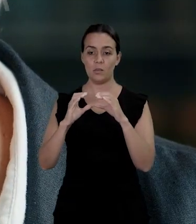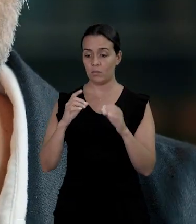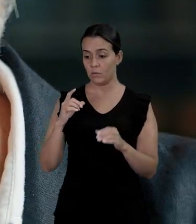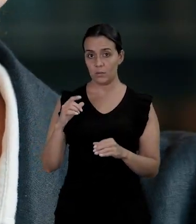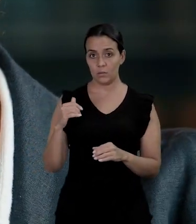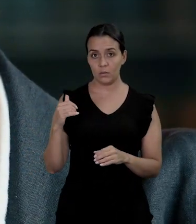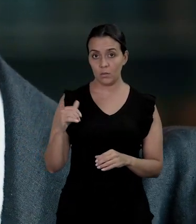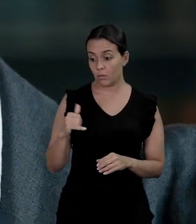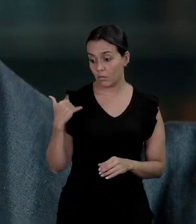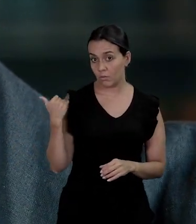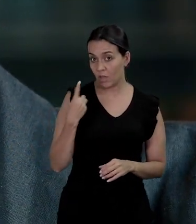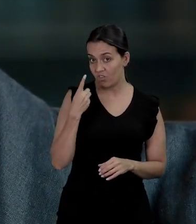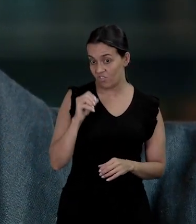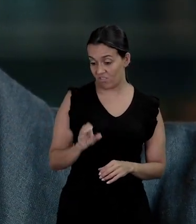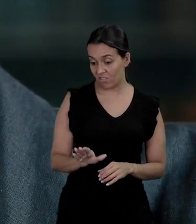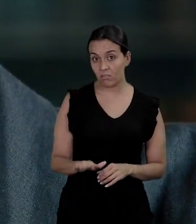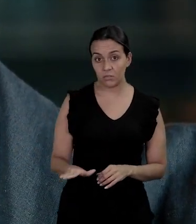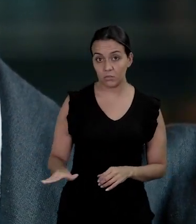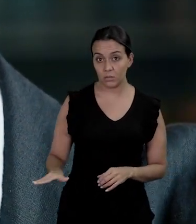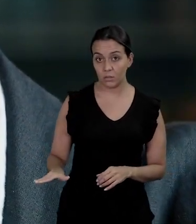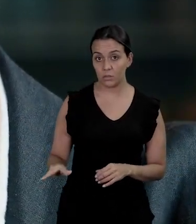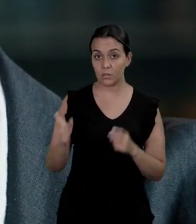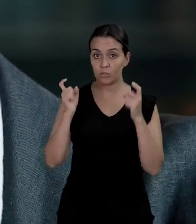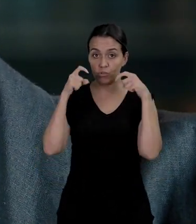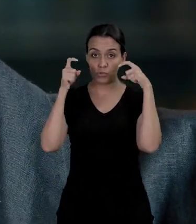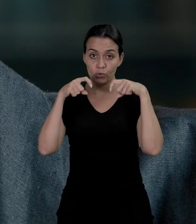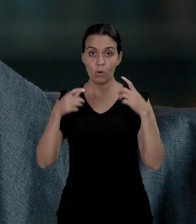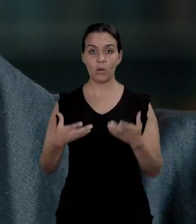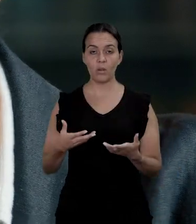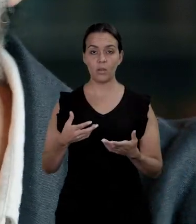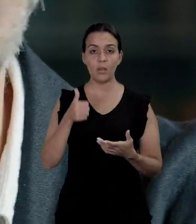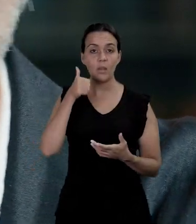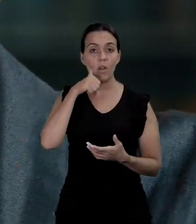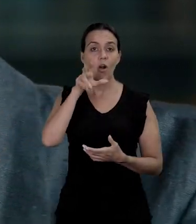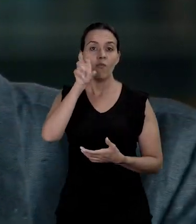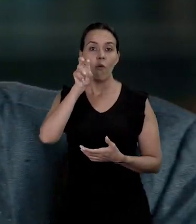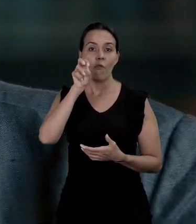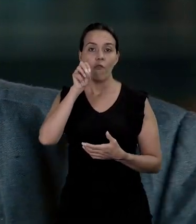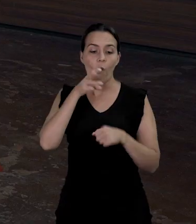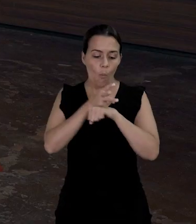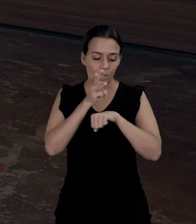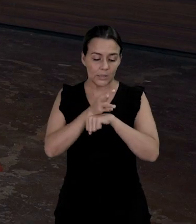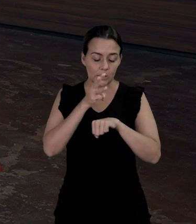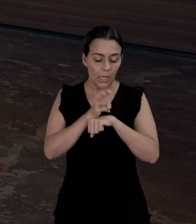É criança de 10 anos no TikTok, a vovó no ZAP,